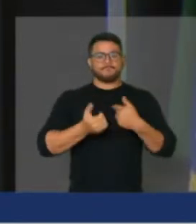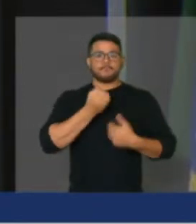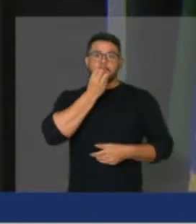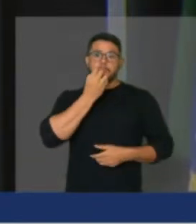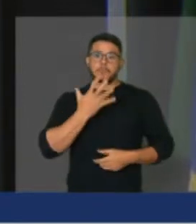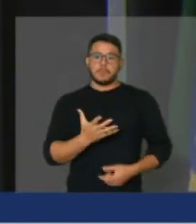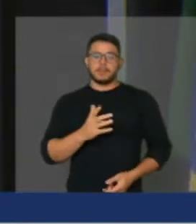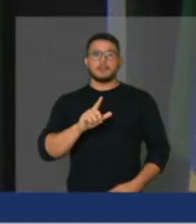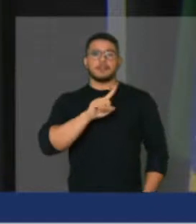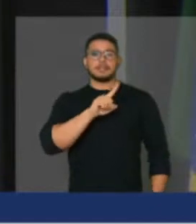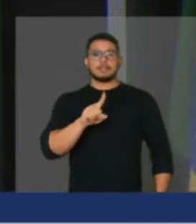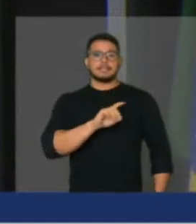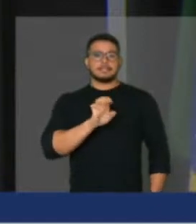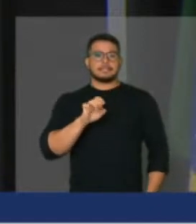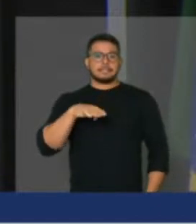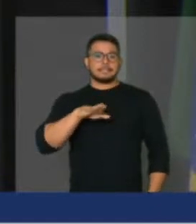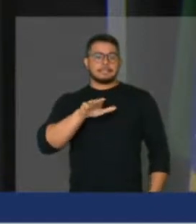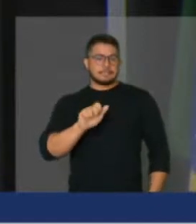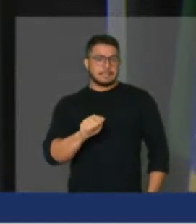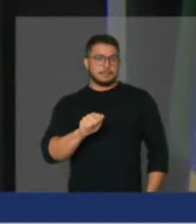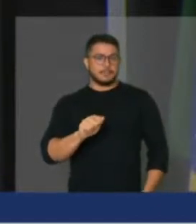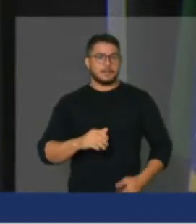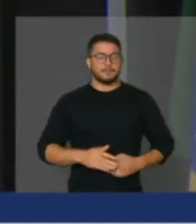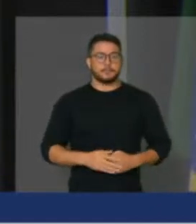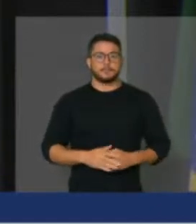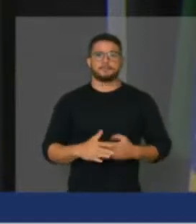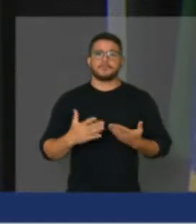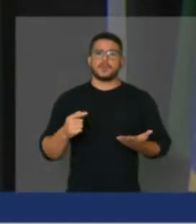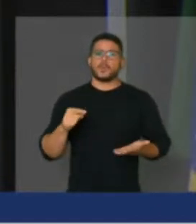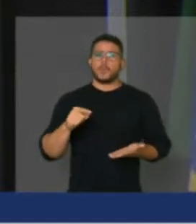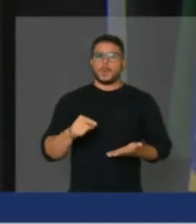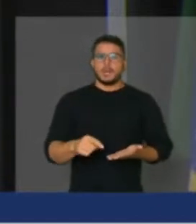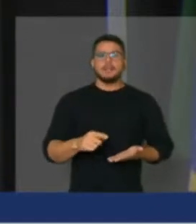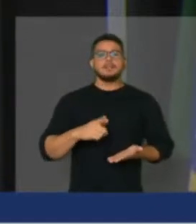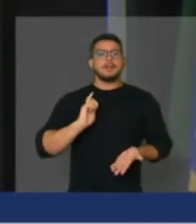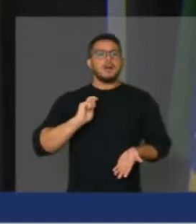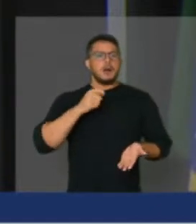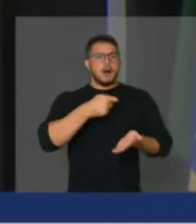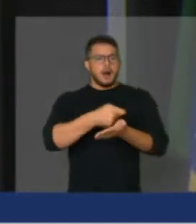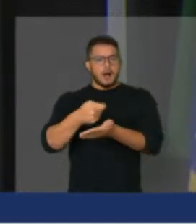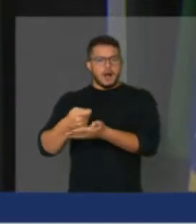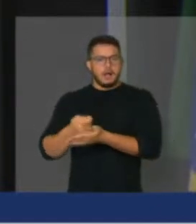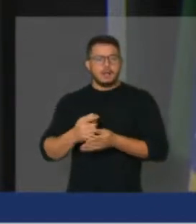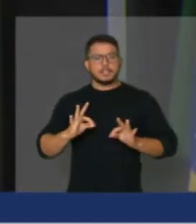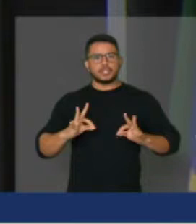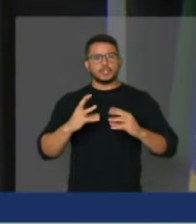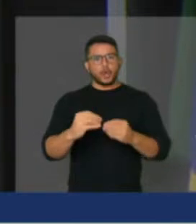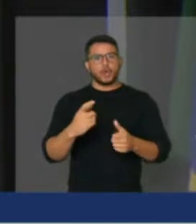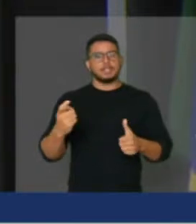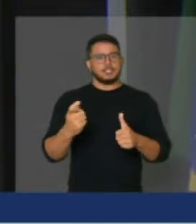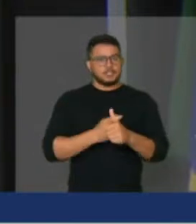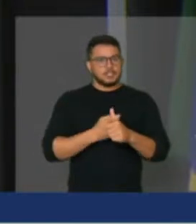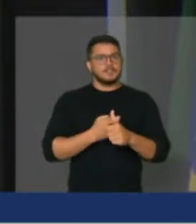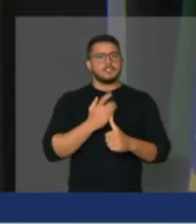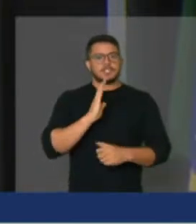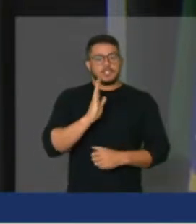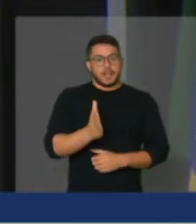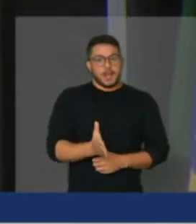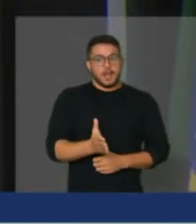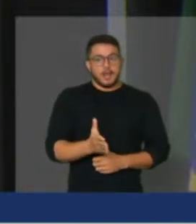PAGAR OS COMPROMISSO, ALÉM DE HONRAR OS COMPROMISSOS COM OS PREFEITOS, HONRA TAMBÉM OS COMPROMISSOS PASSADOS, HONRA